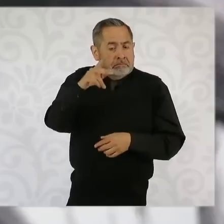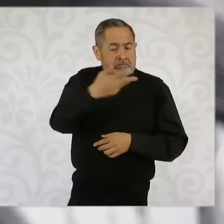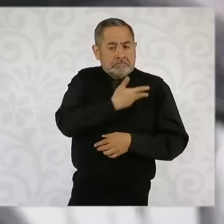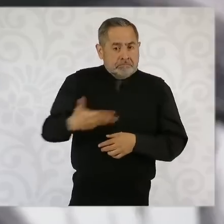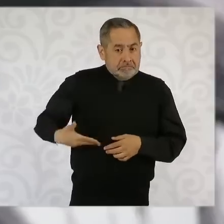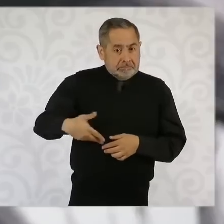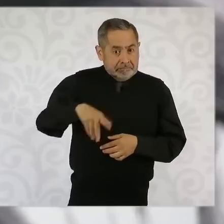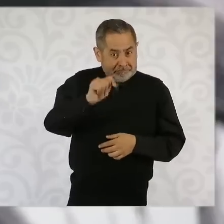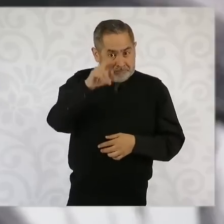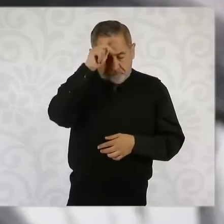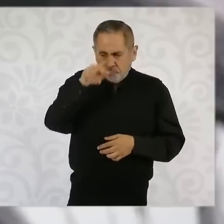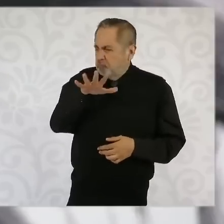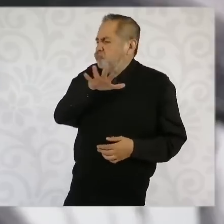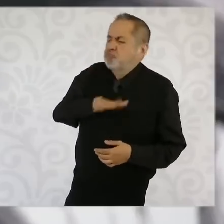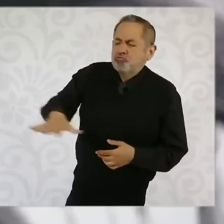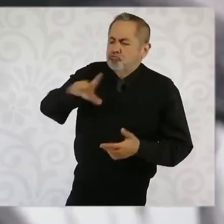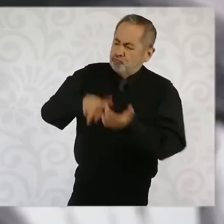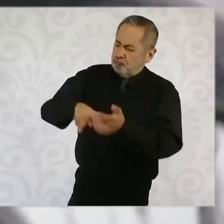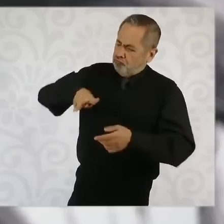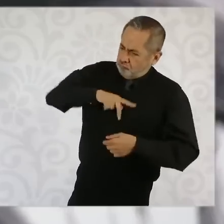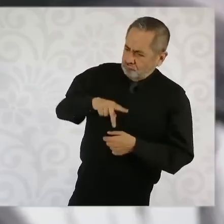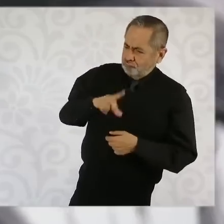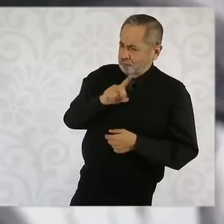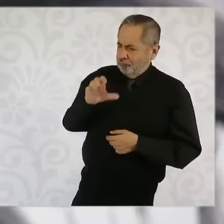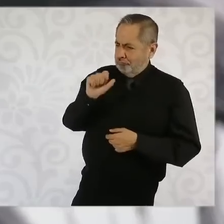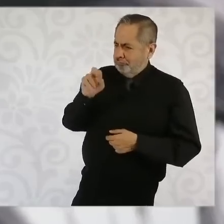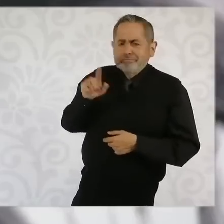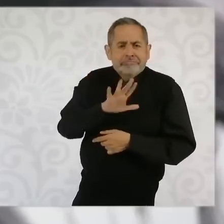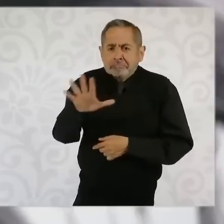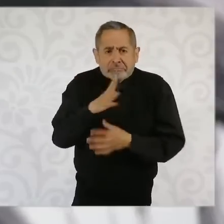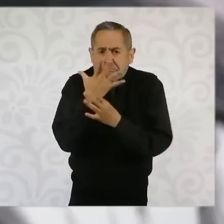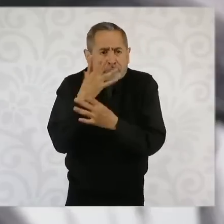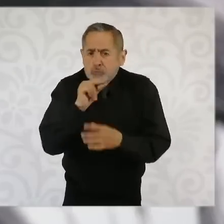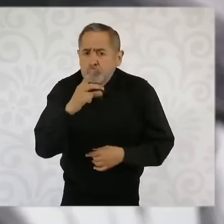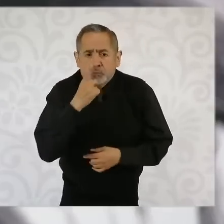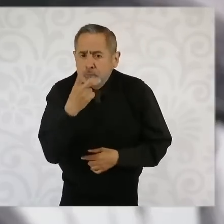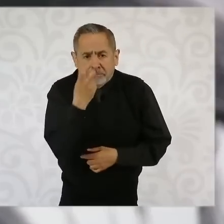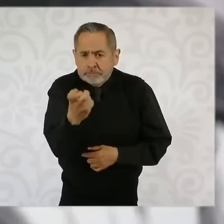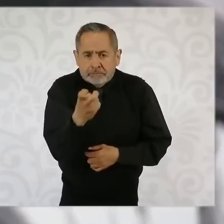a todo el golfo de México se le llame Golfo de América sino solamente a su plataforma